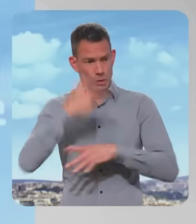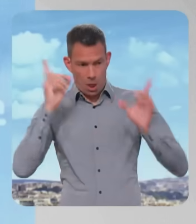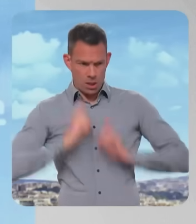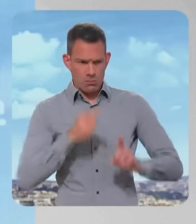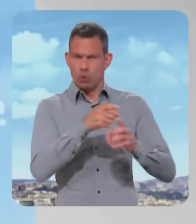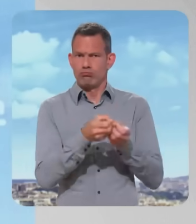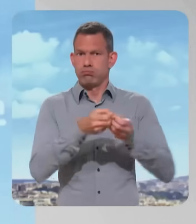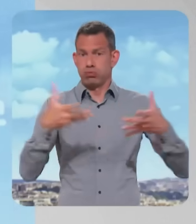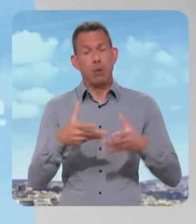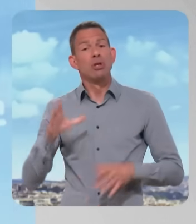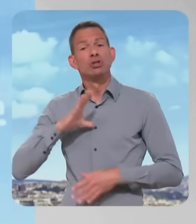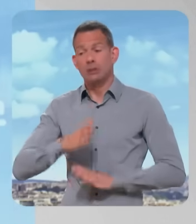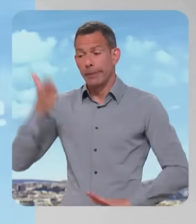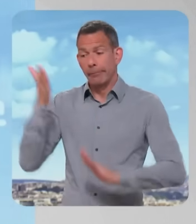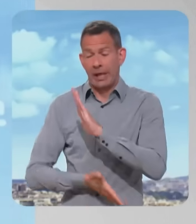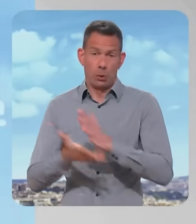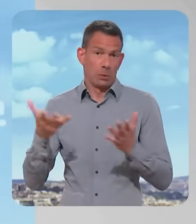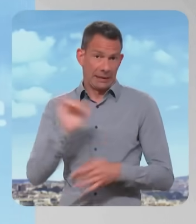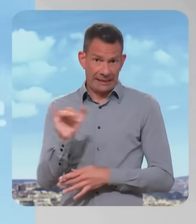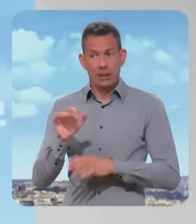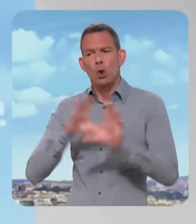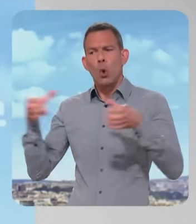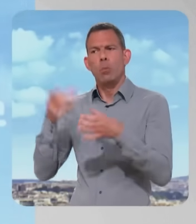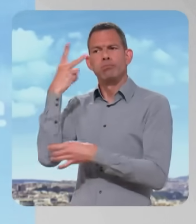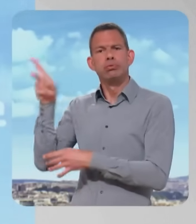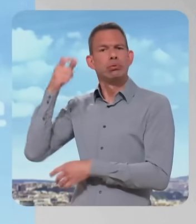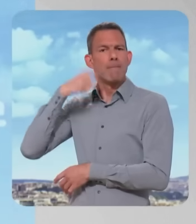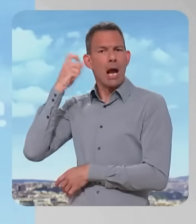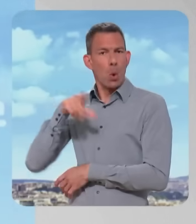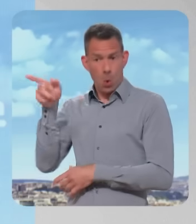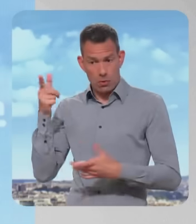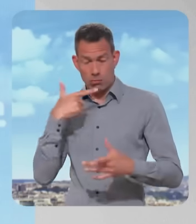Vous avez eu une réunion qui s'est terminée très tard cette nuit ou très tôt ce matin.